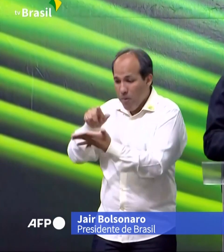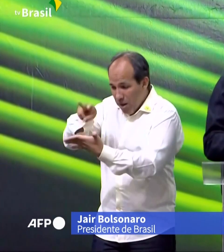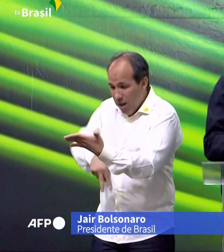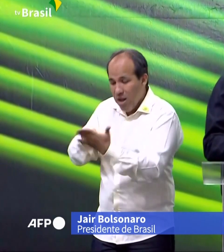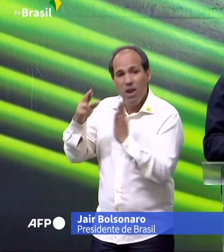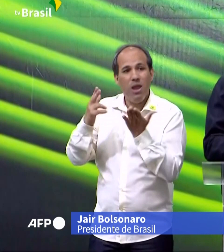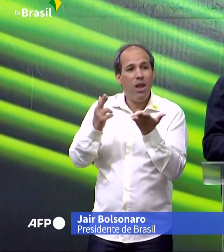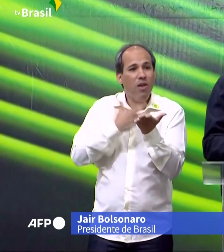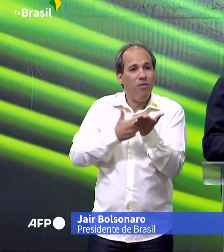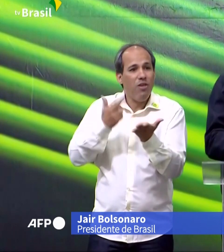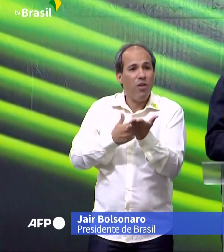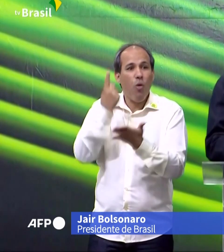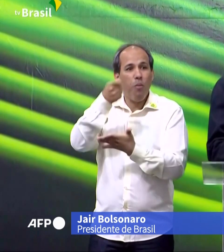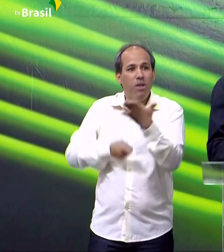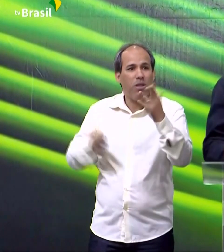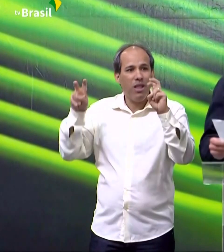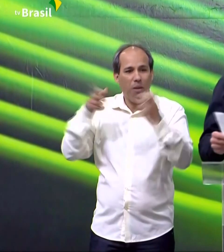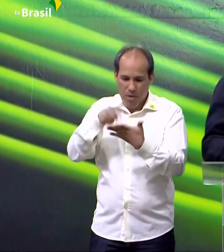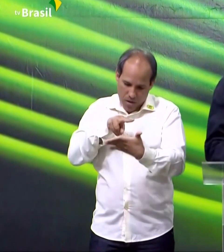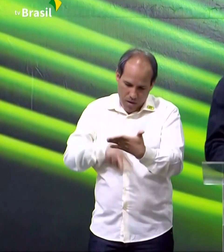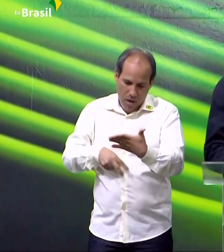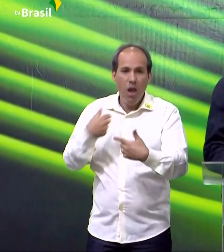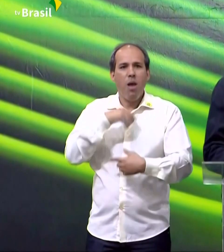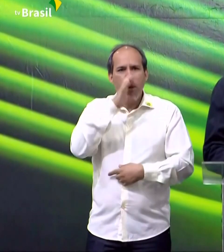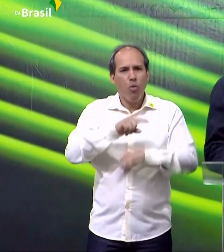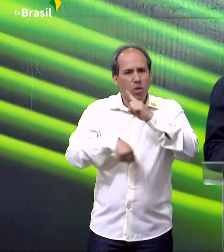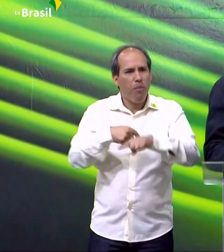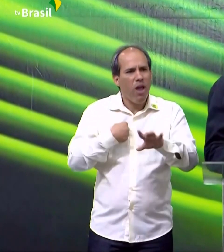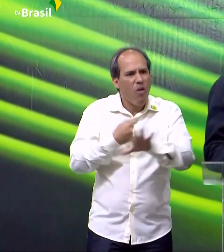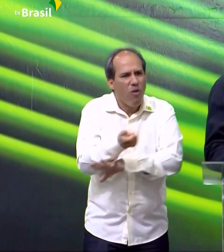me acusan de hacer noticias falsas, ¡todo son noticias falsas! todo es acto antidemocrático”.